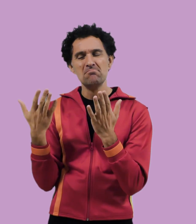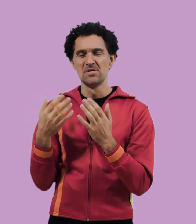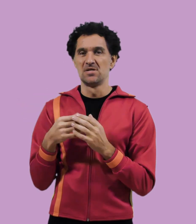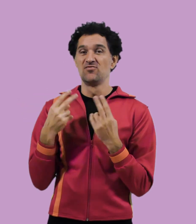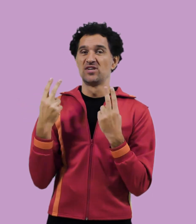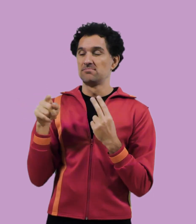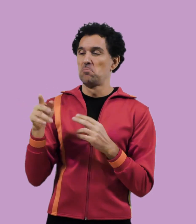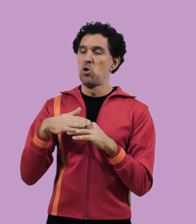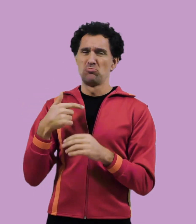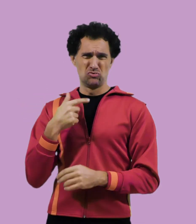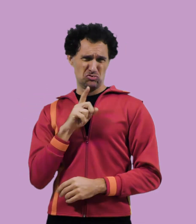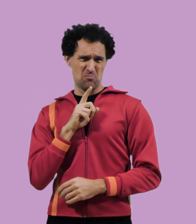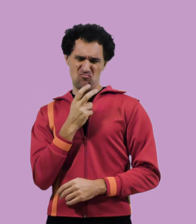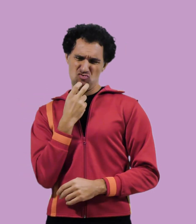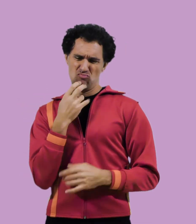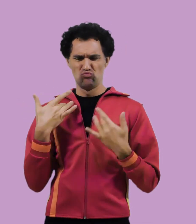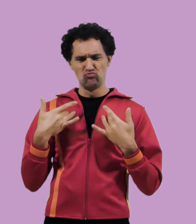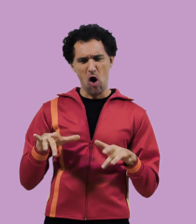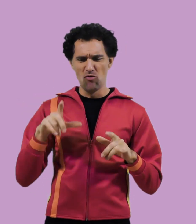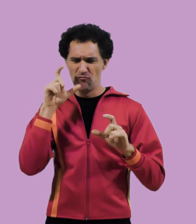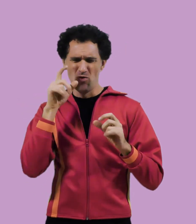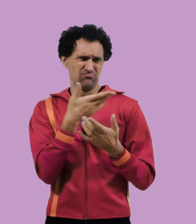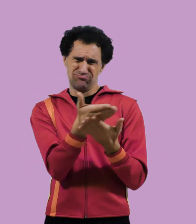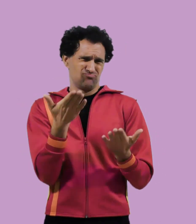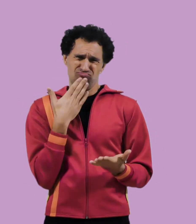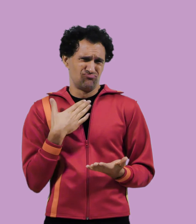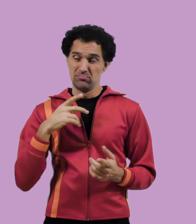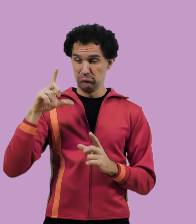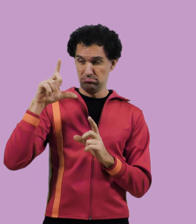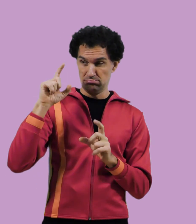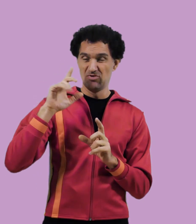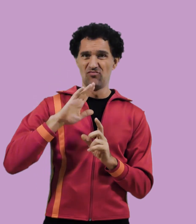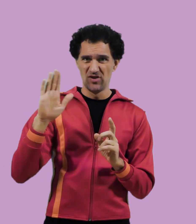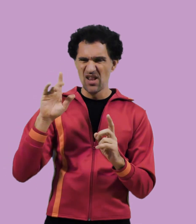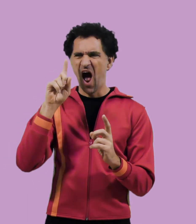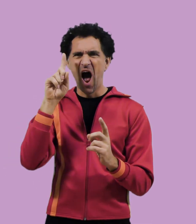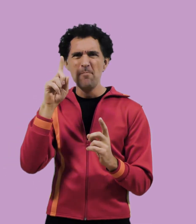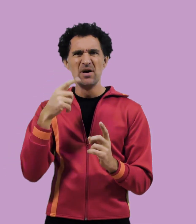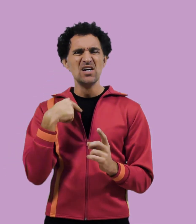wenn man Nacktfotos von sich selbst machen möchte,